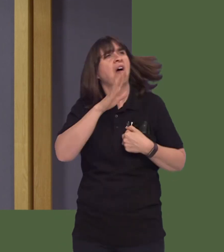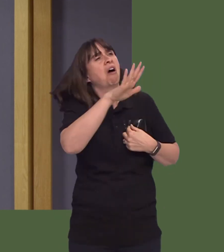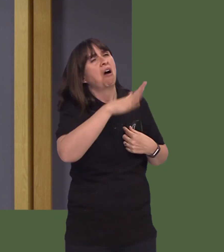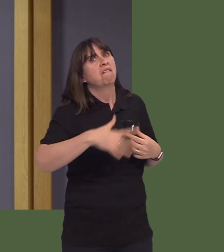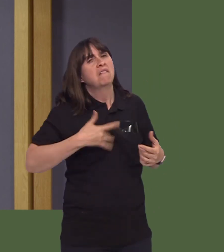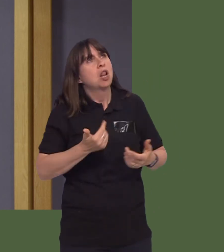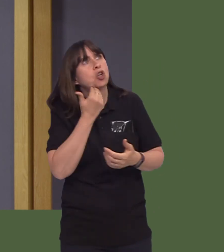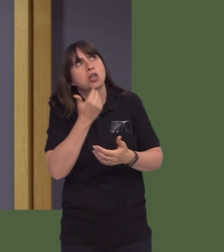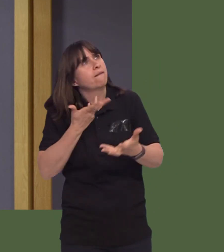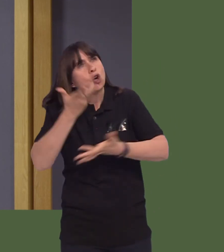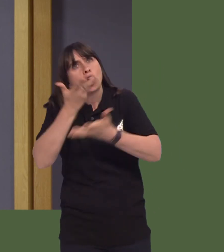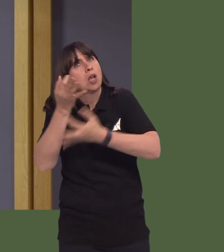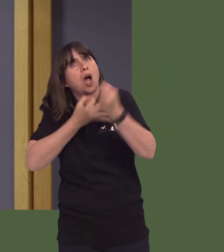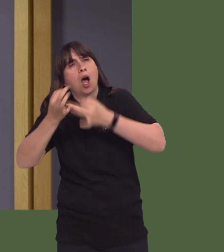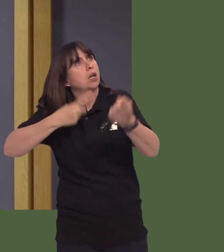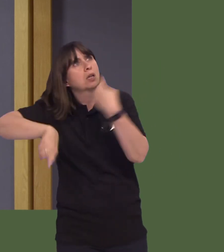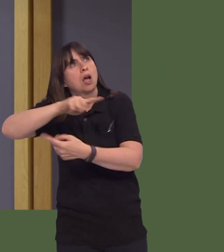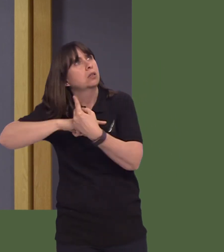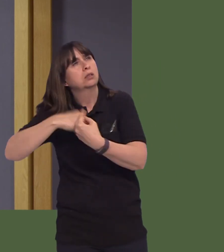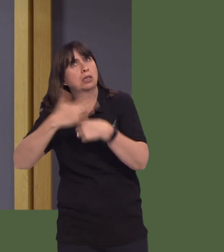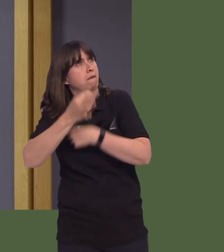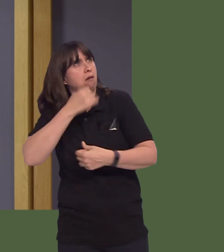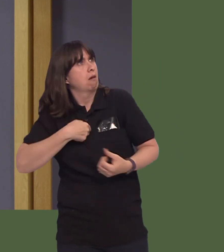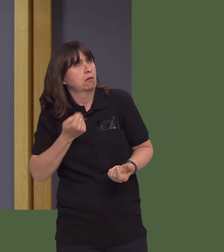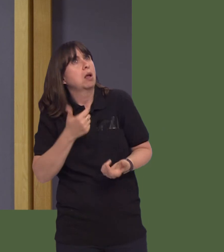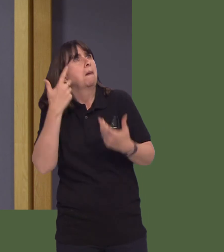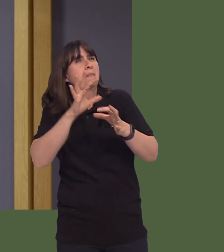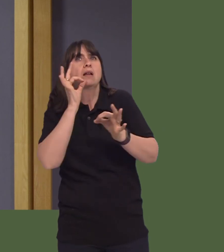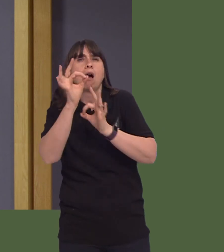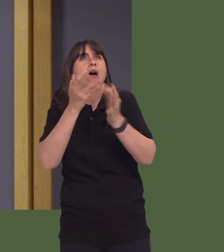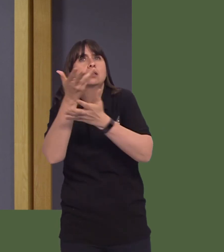‚ nhw, ac yn sicr, nid oes dim ymgynghori wedi bod ‚ chleifion nag ‚'r cyhoedd yn ehangach.